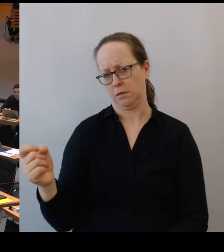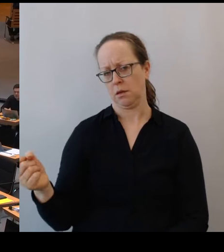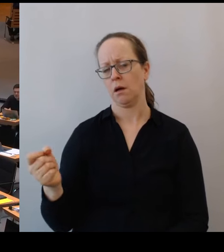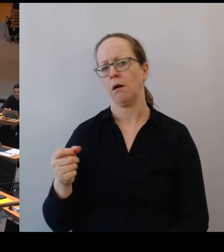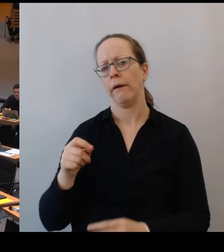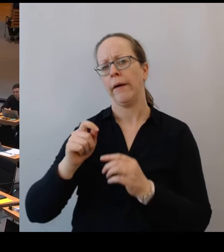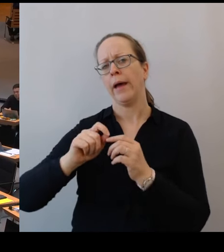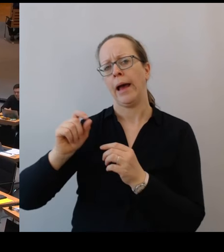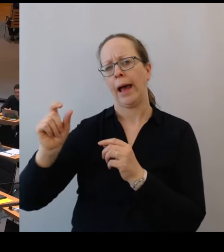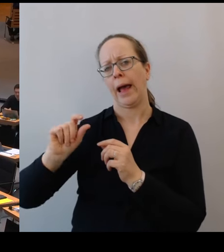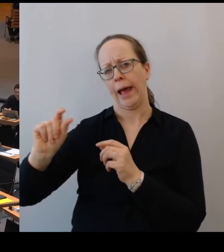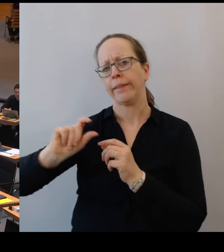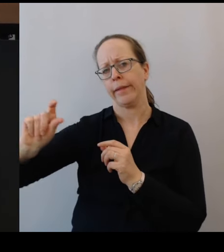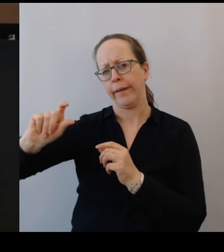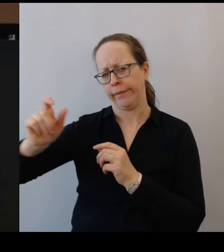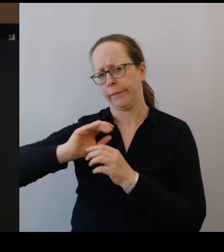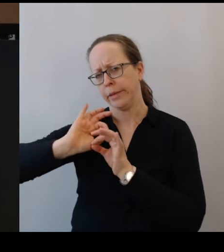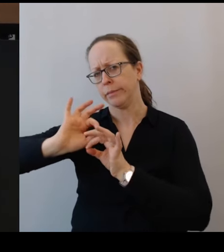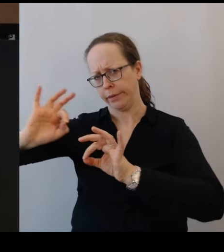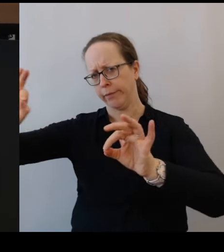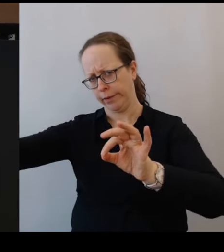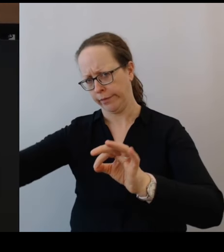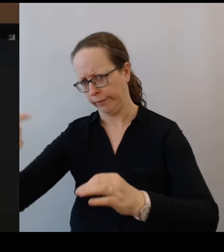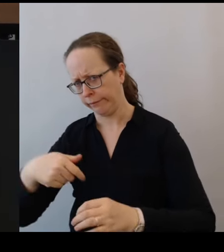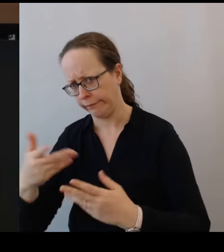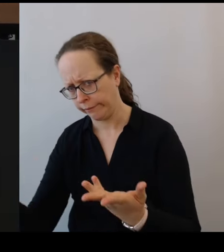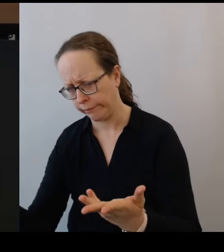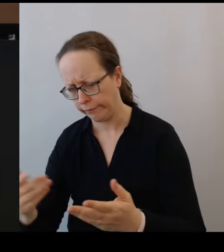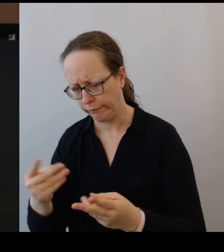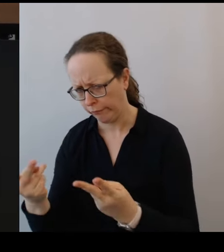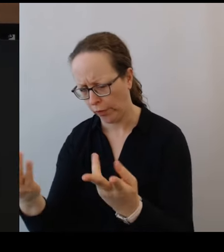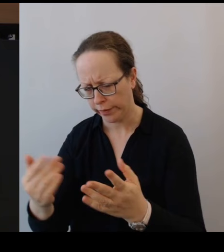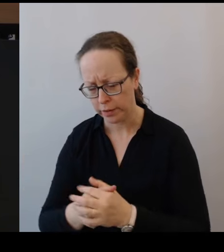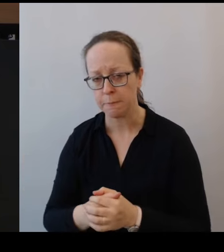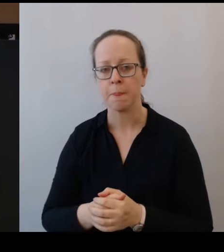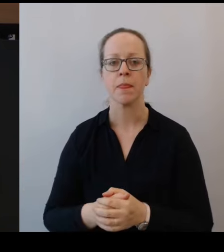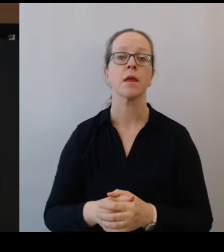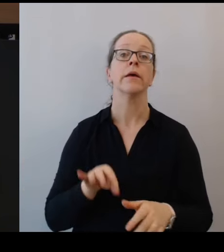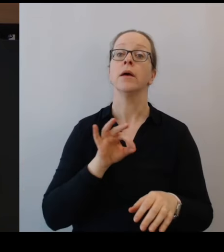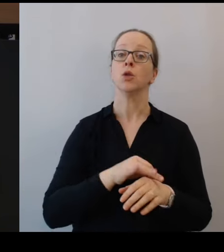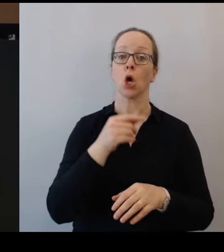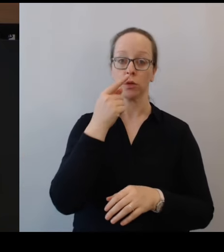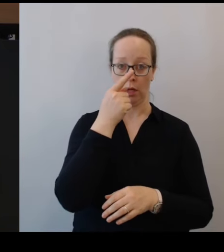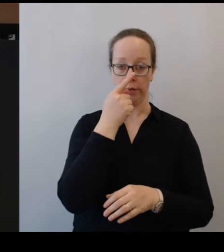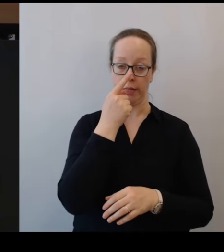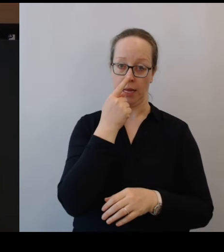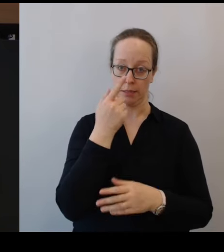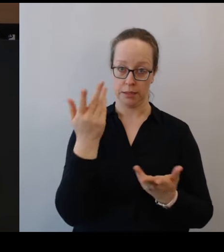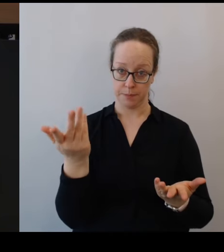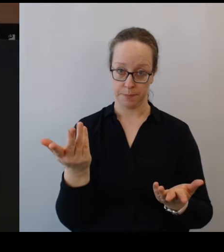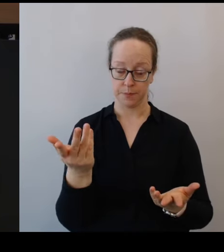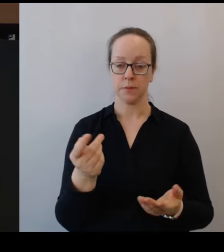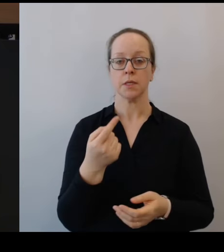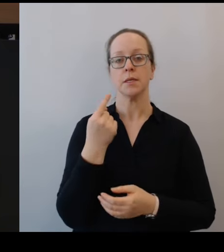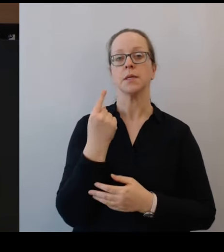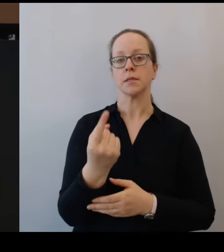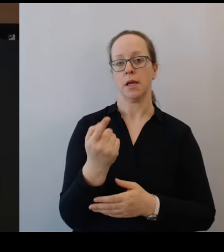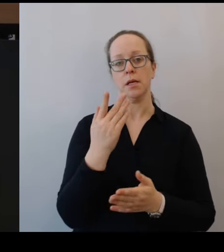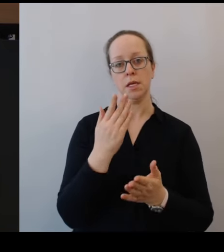Weil selbst Herr Dr. Naas, Sie wissen ja selber auch, dass wir diesen Antrag auch vorgelegt haben zu den Indexmieten, weil eben